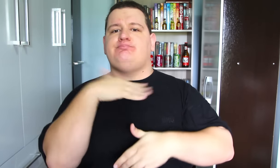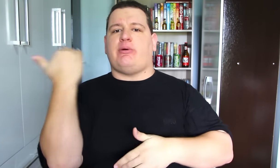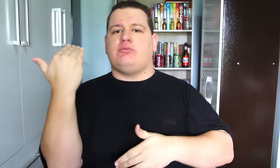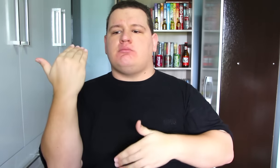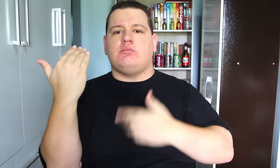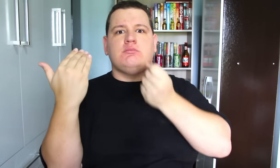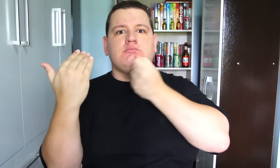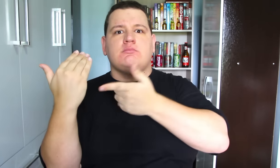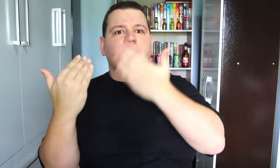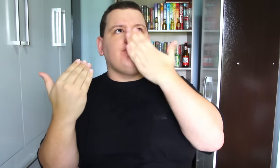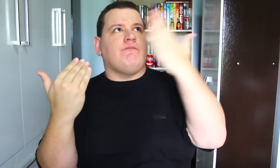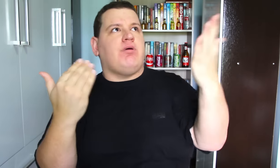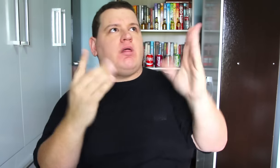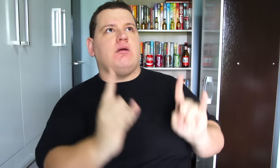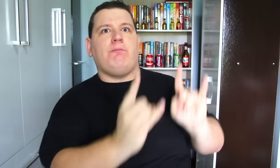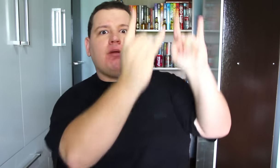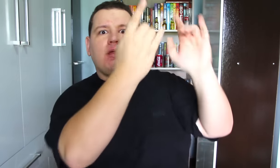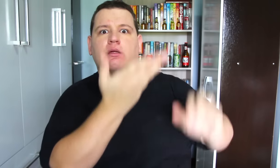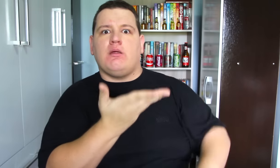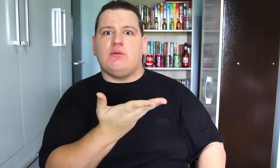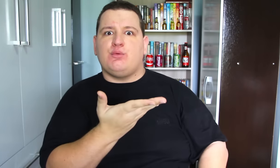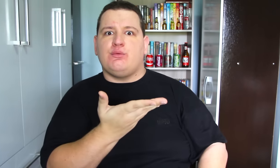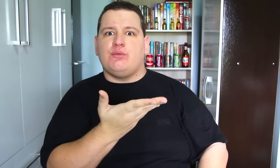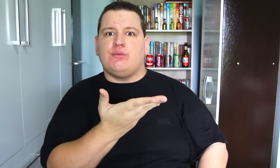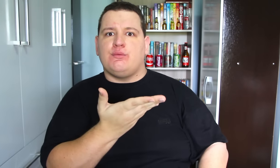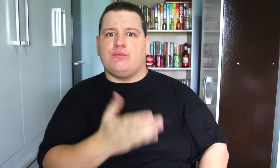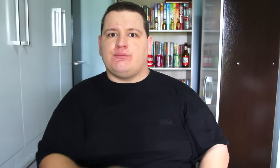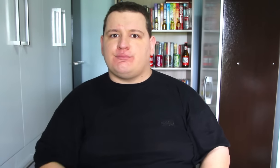Bem no prédio!